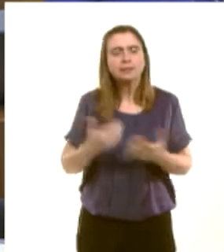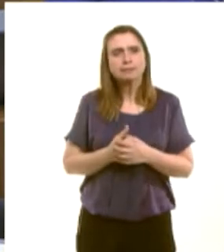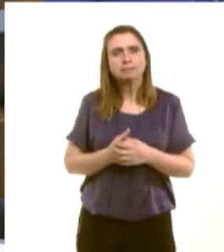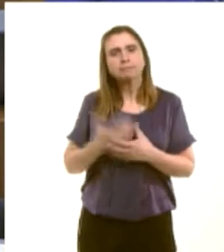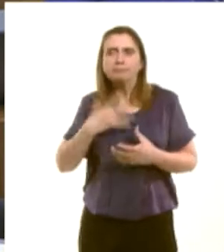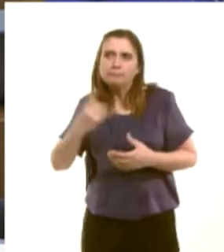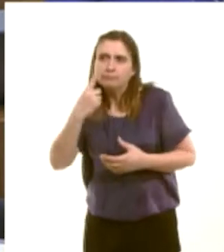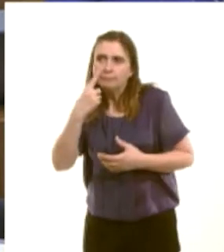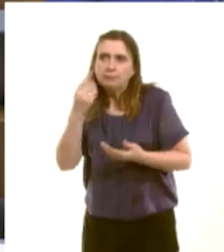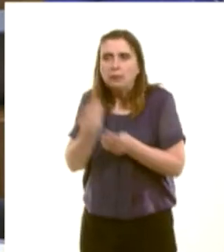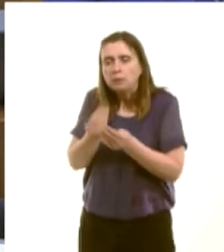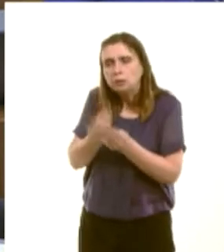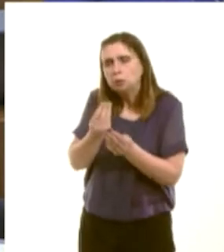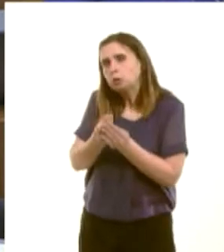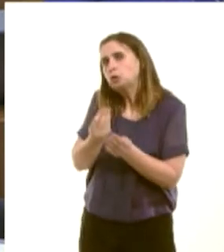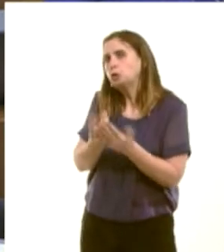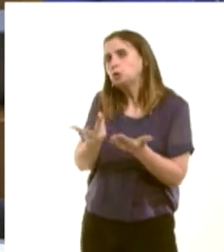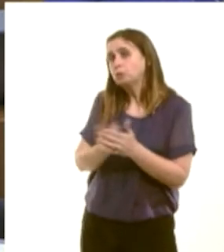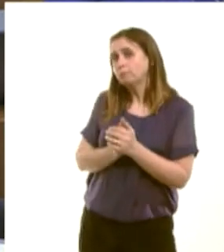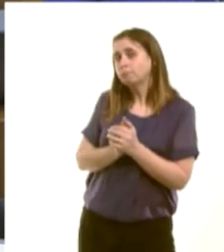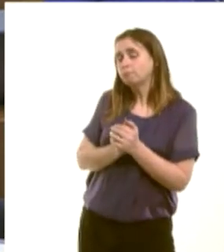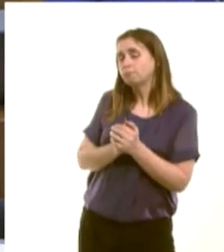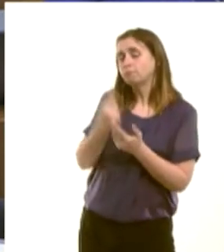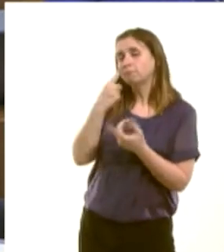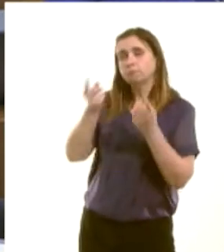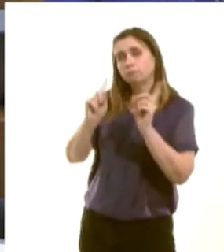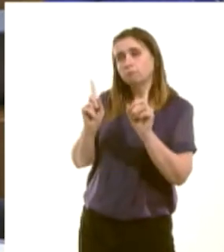gorfod cael ei wneud er mwyn sicrhau bod y rhwydwaith yna yn gyfan gwbl iír dyfodol.